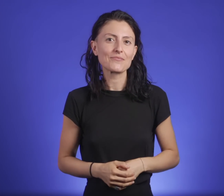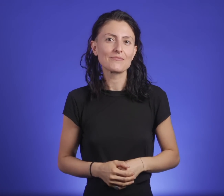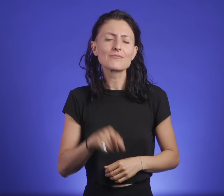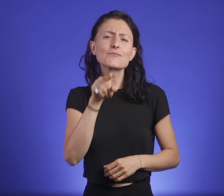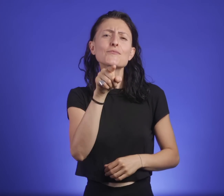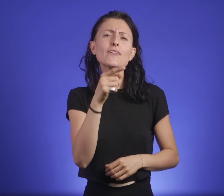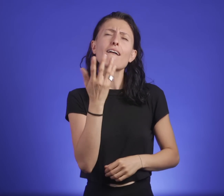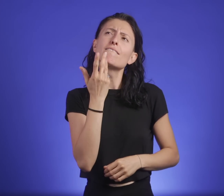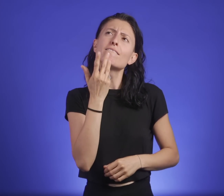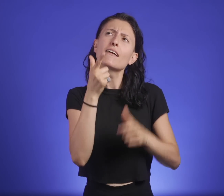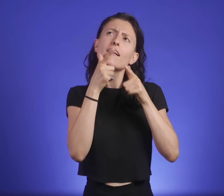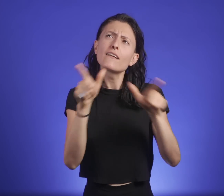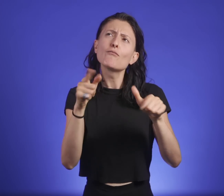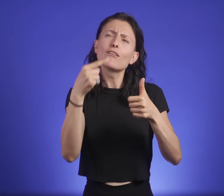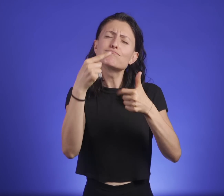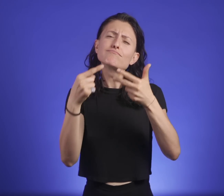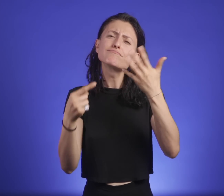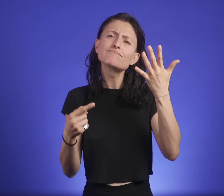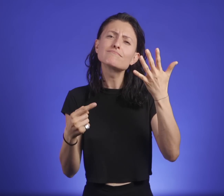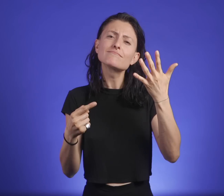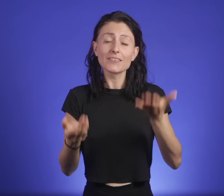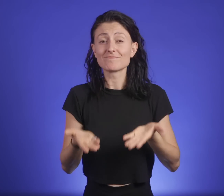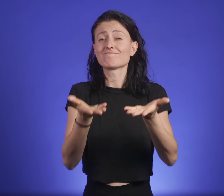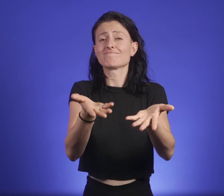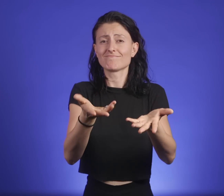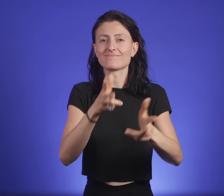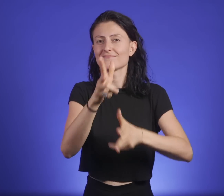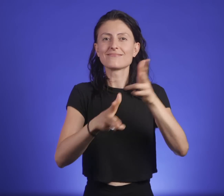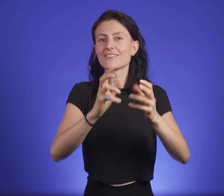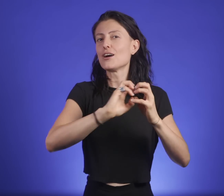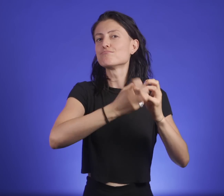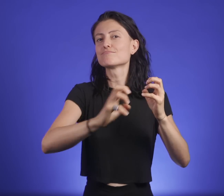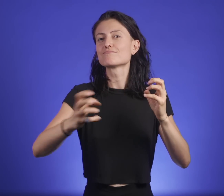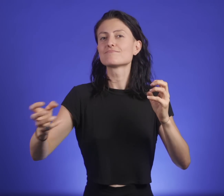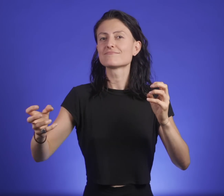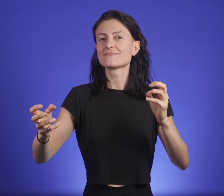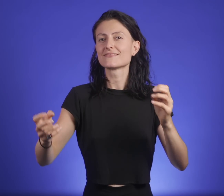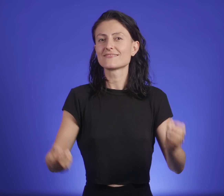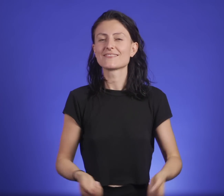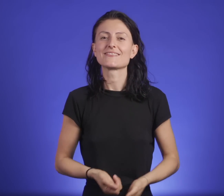Segna le lingue come hai sempre sognato.